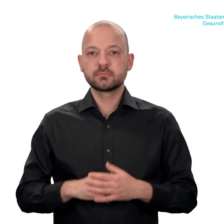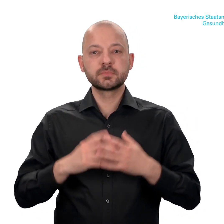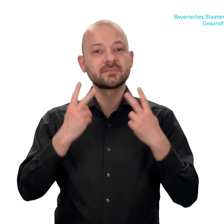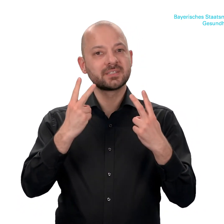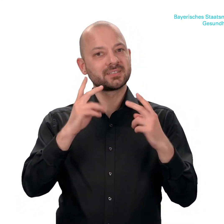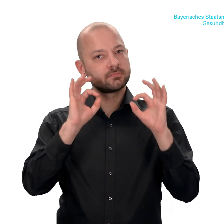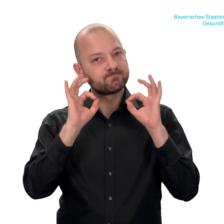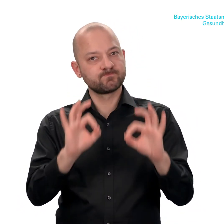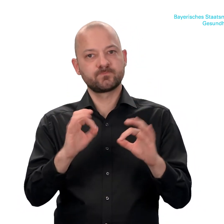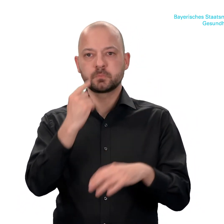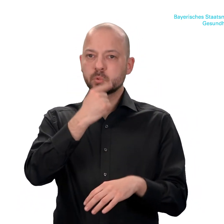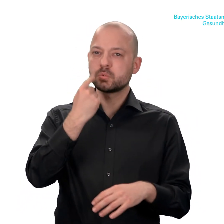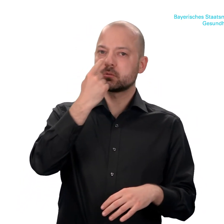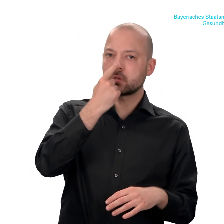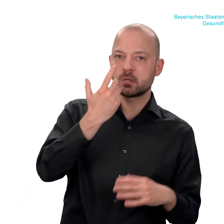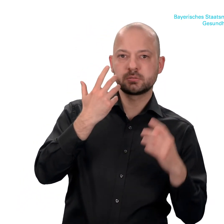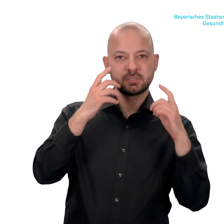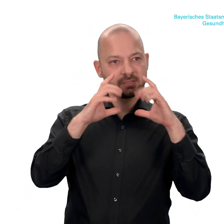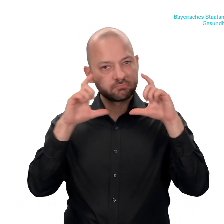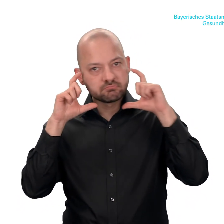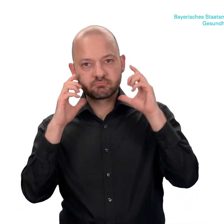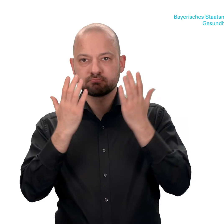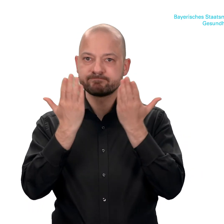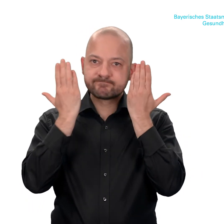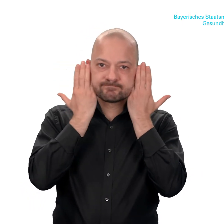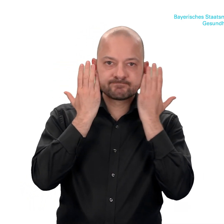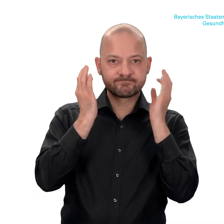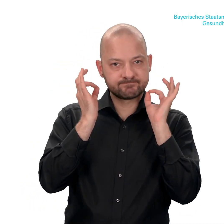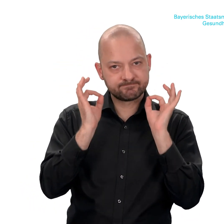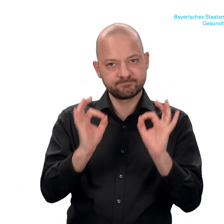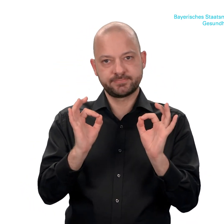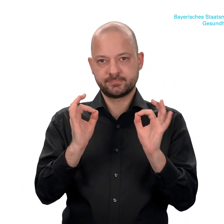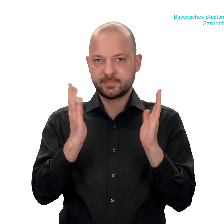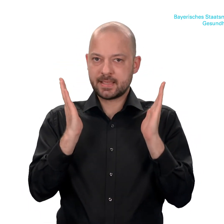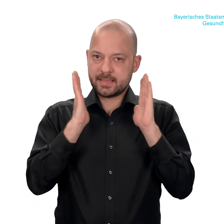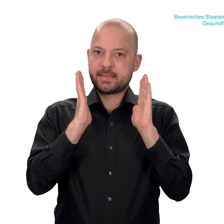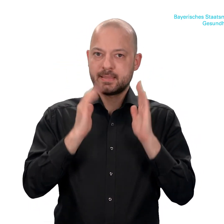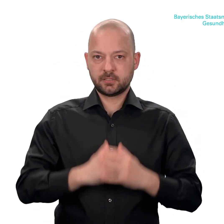Die Maske muss richtig über Mund, Nase und Wangen platziert sein und an den Rändern möglichst eng anliegen.